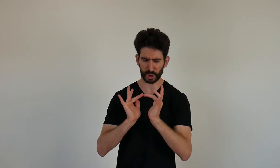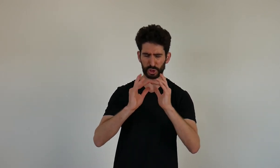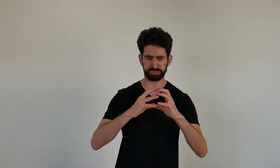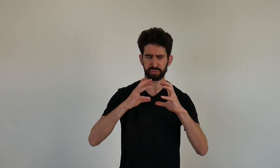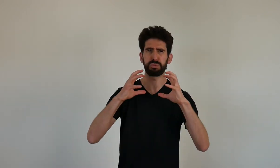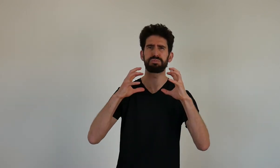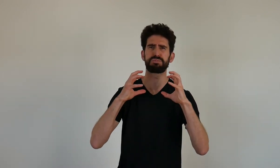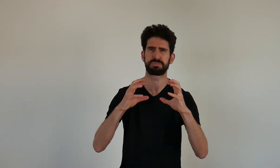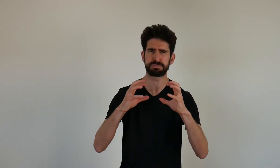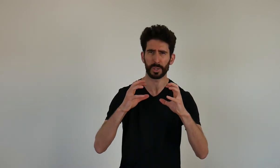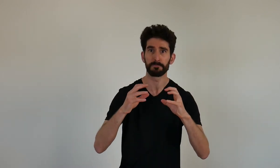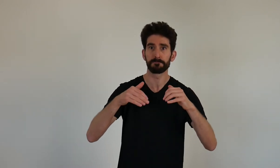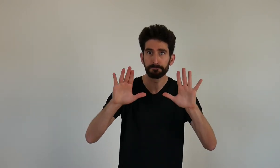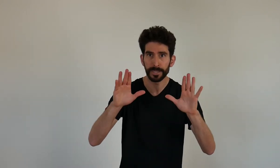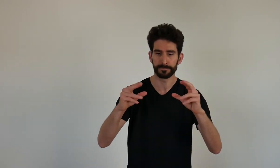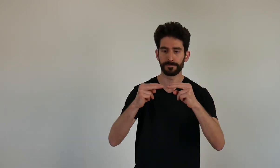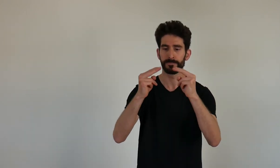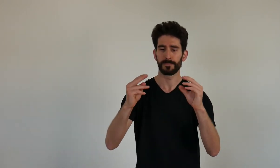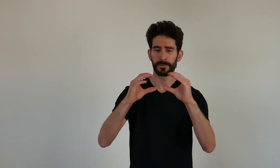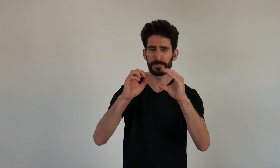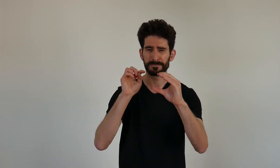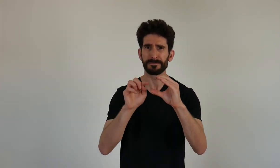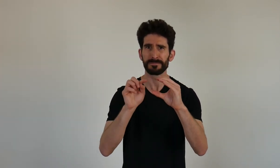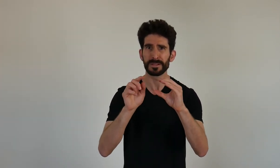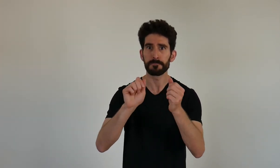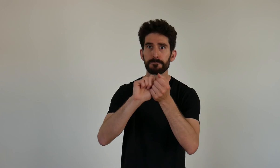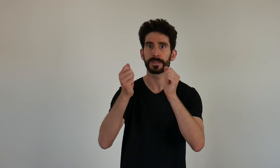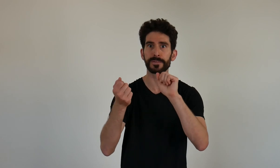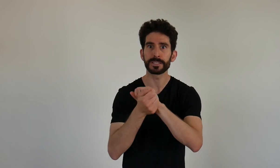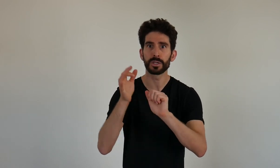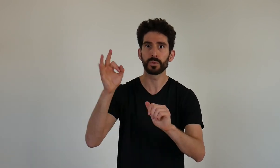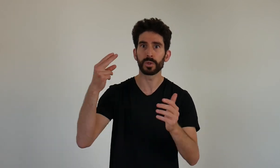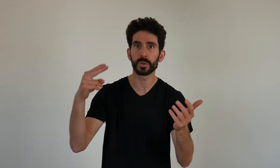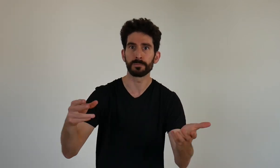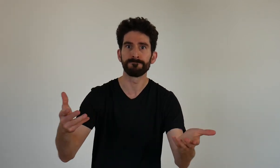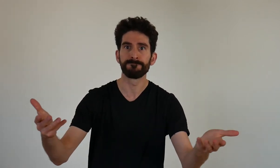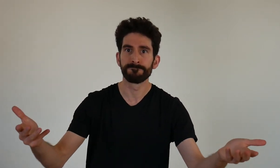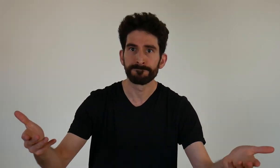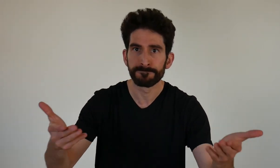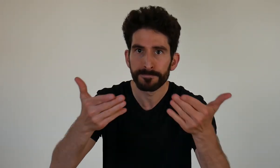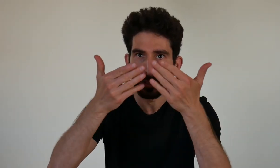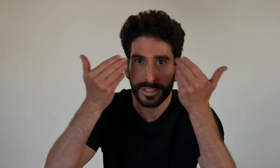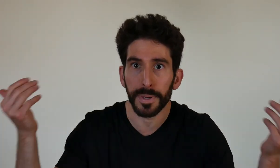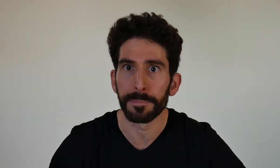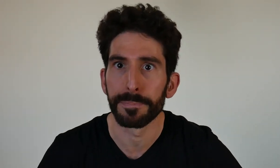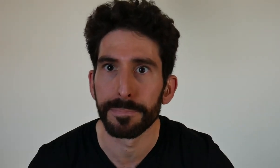et la substance blanche devient plus épaisse. Mais est-ce que le corps calleux change, oui ou non ? Je ne sais pas.